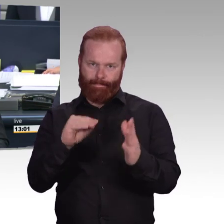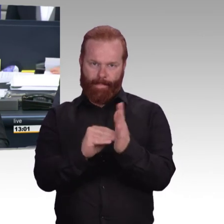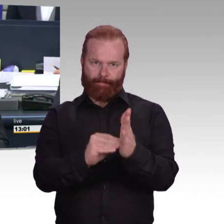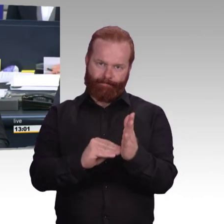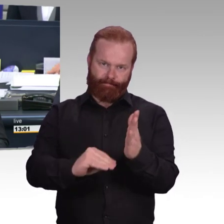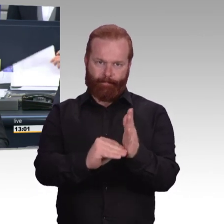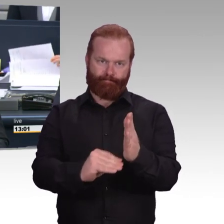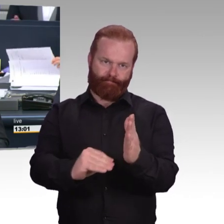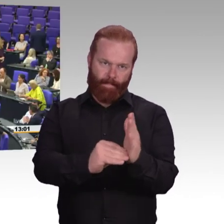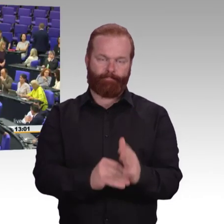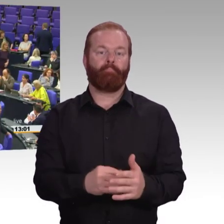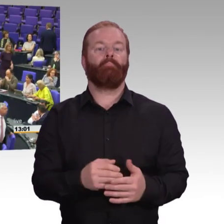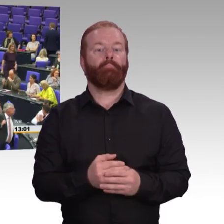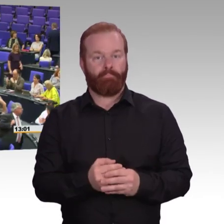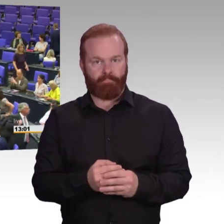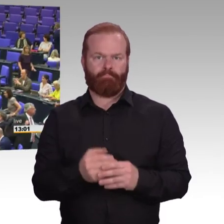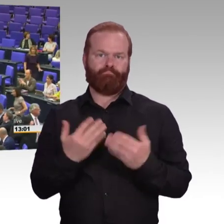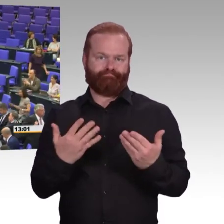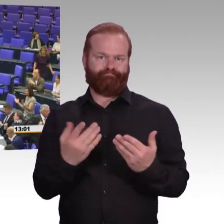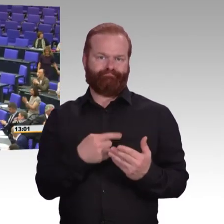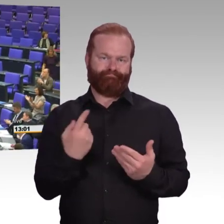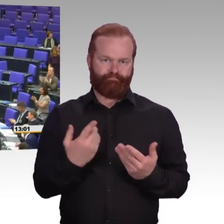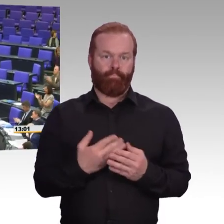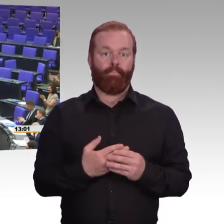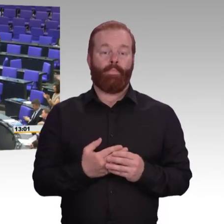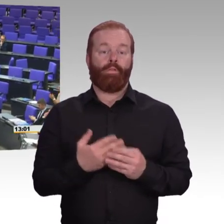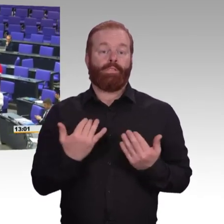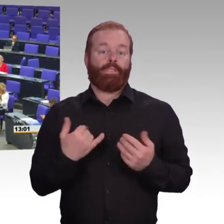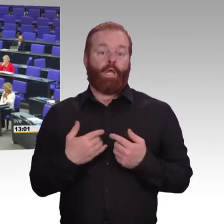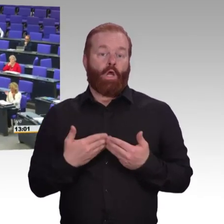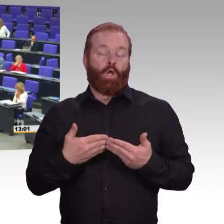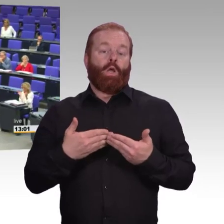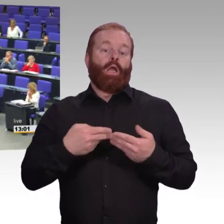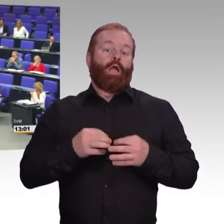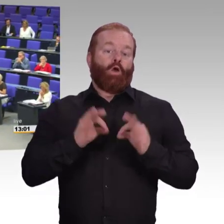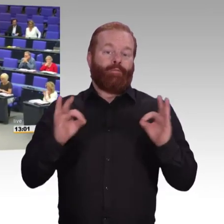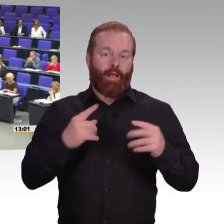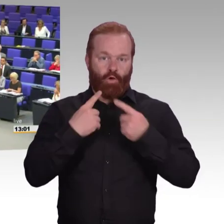Das Wort hat als Erste die Kollegin Katja Dörner für Bündnis 90/Die Grünen.